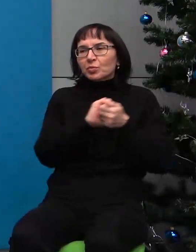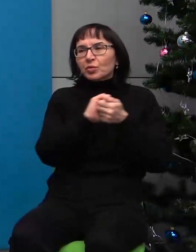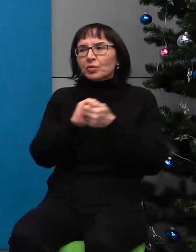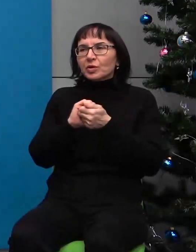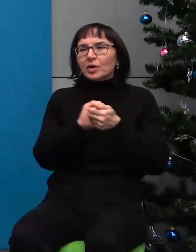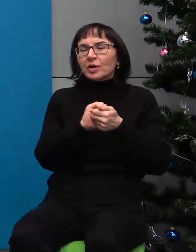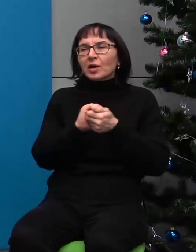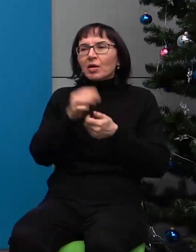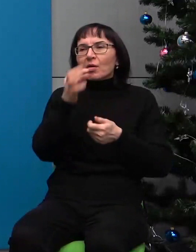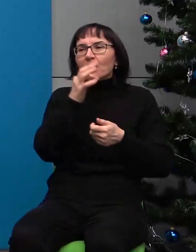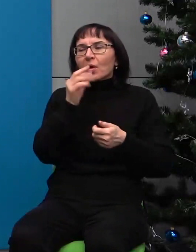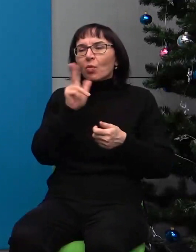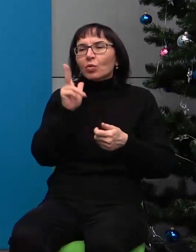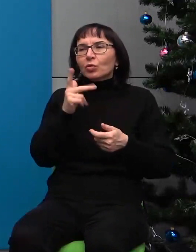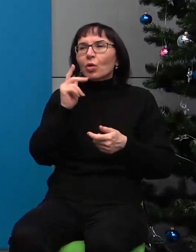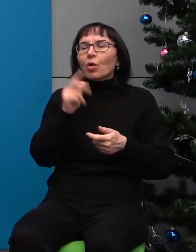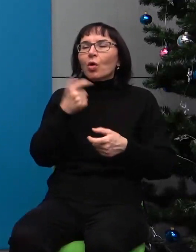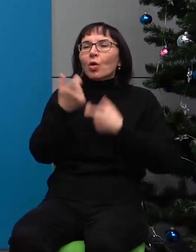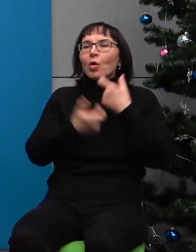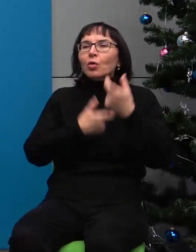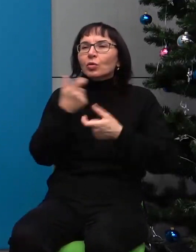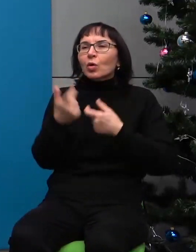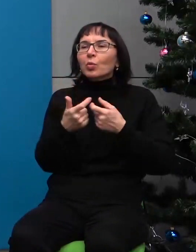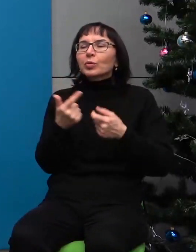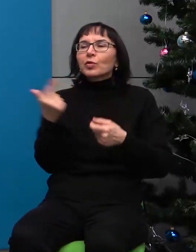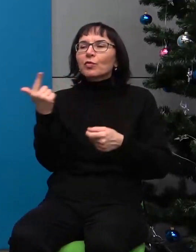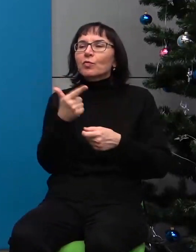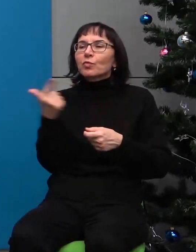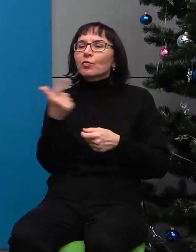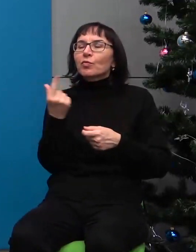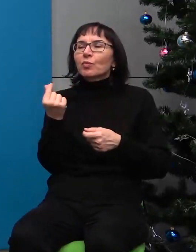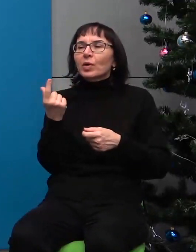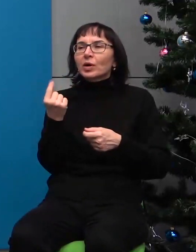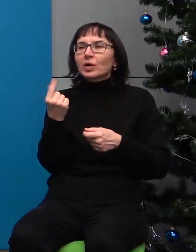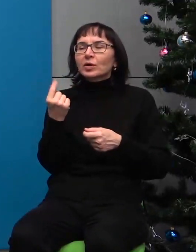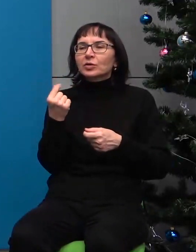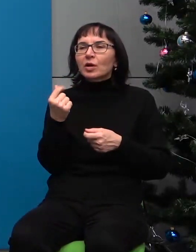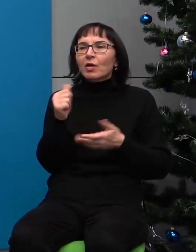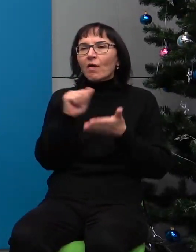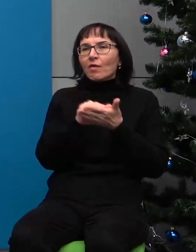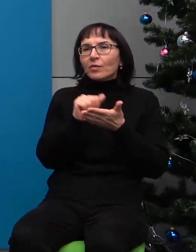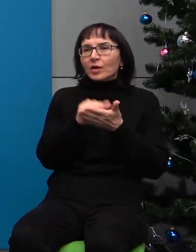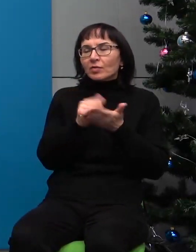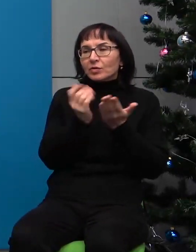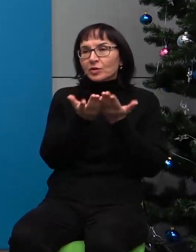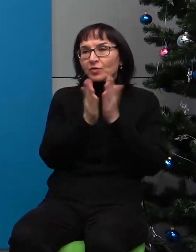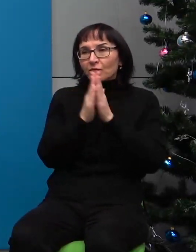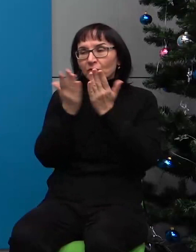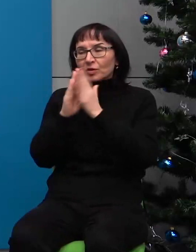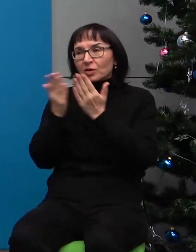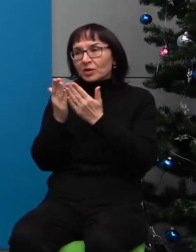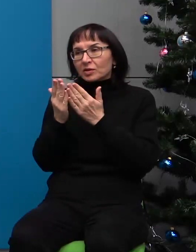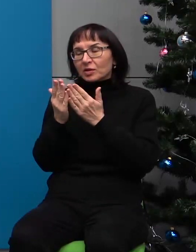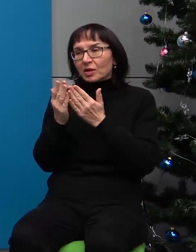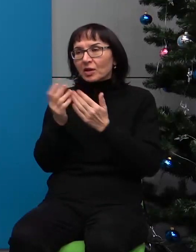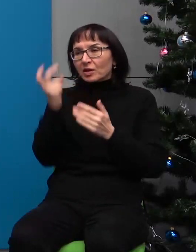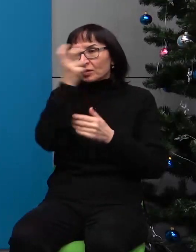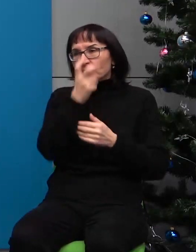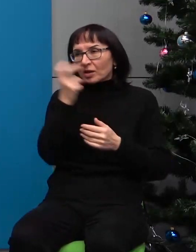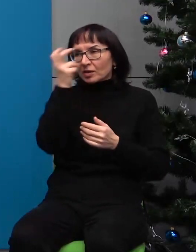w duecie. No i nagle się okazało, że podamnictwo literackie jest zainteresowane tym. Podamnictwo, które wydaje Olga Tokarczuk,